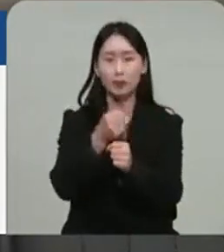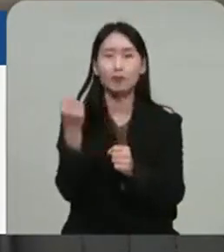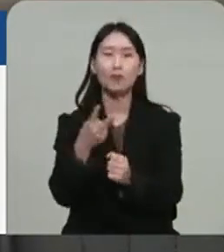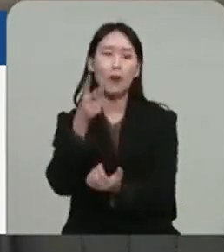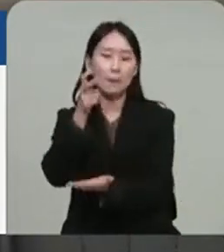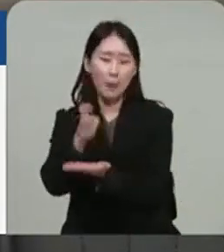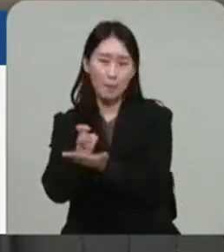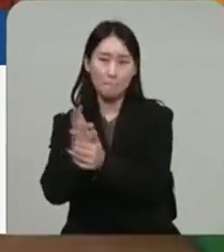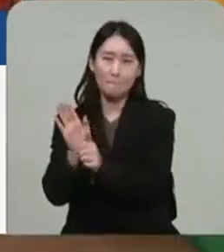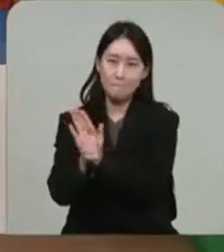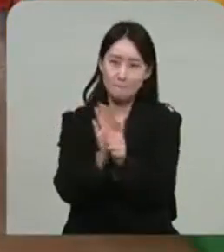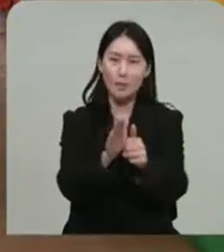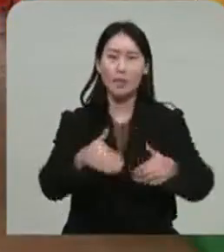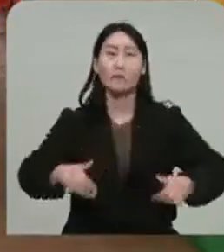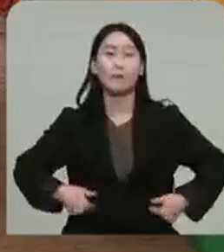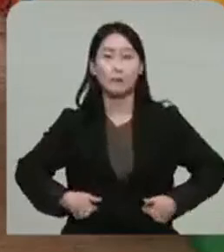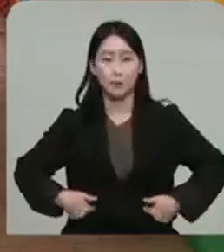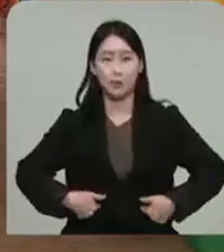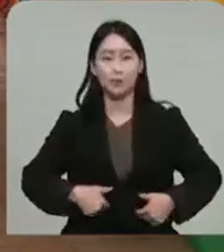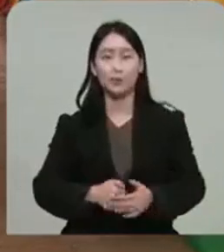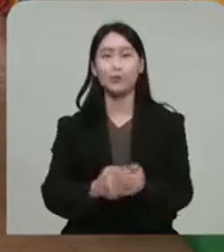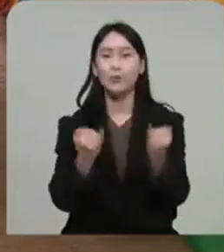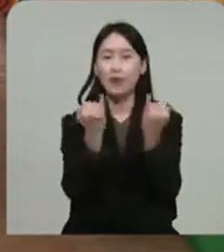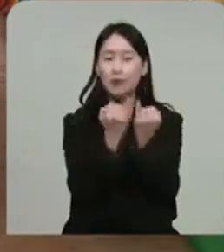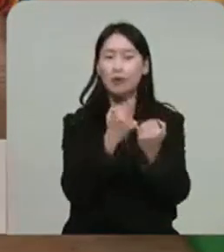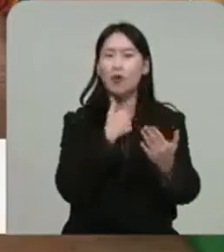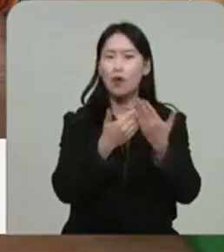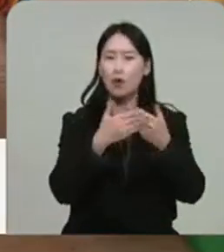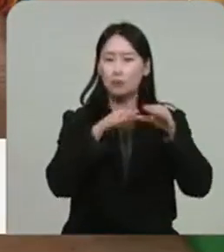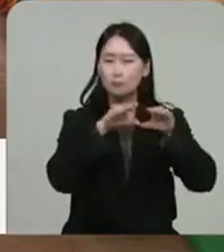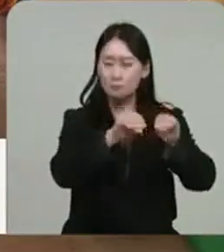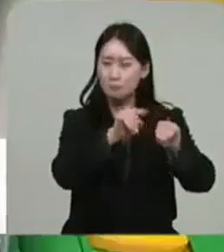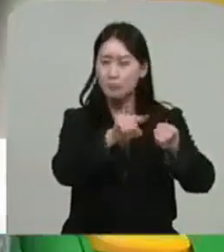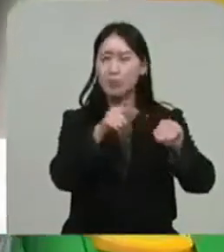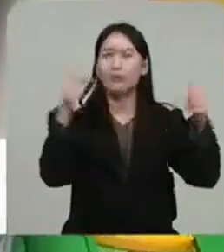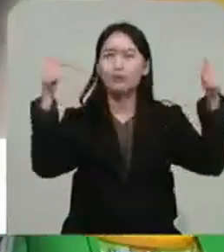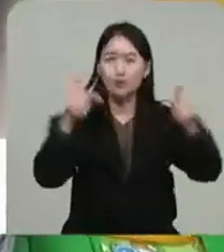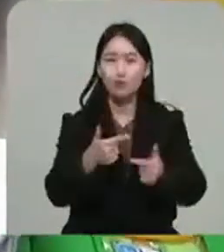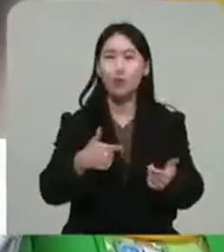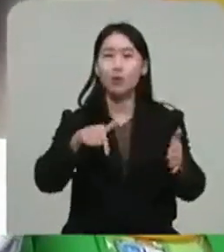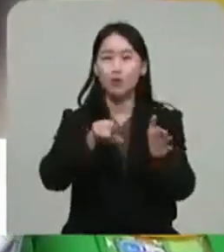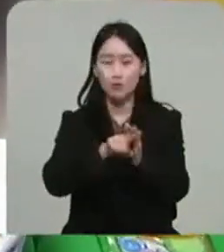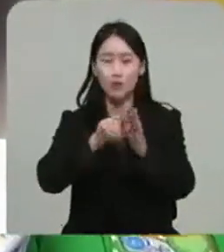돼야... 여성의 경력 단절을 줄여나가는 방안으로 육아기 근로시간 단축